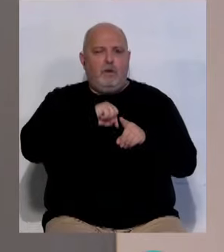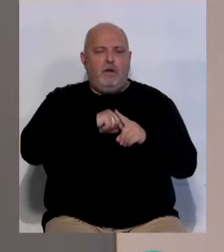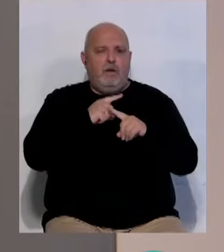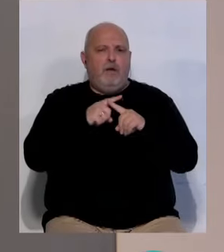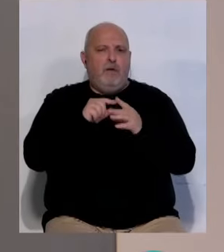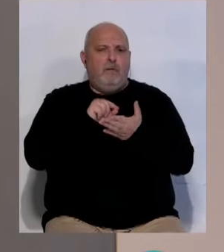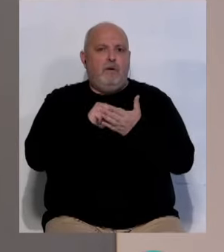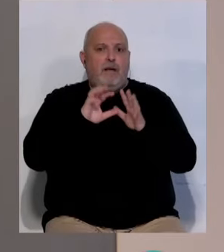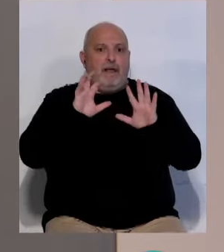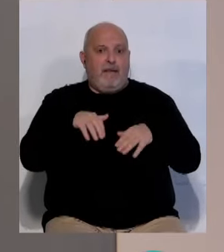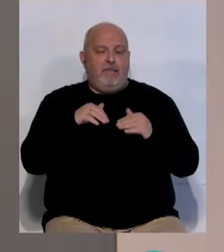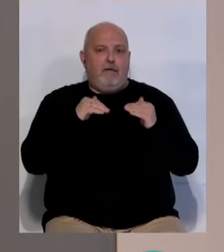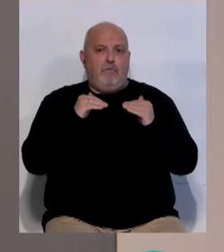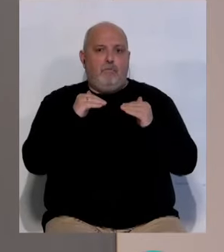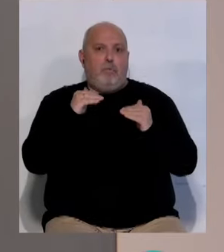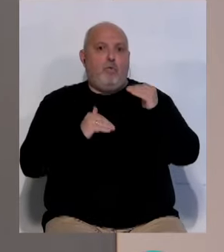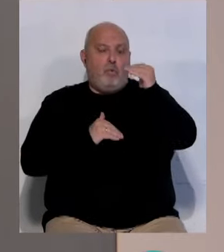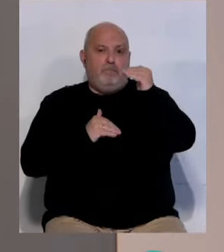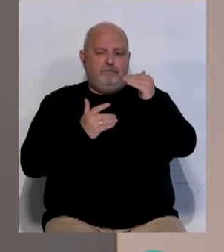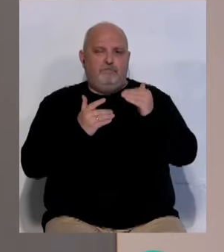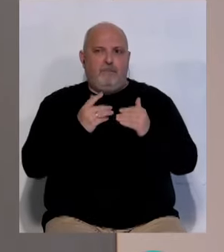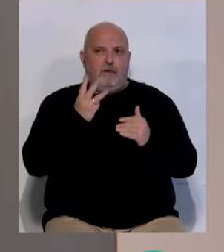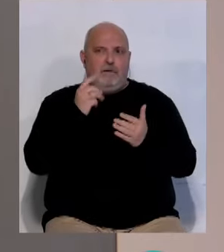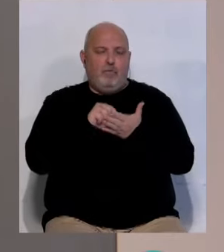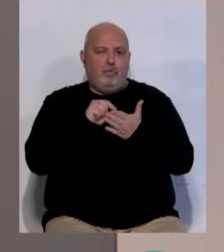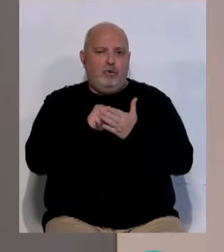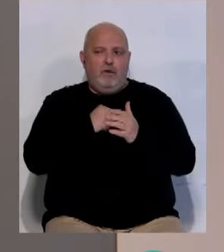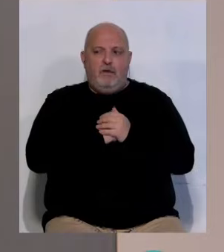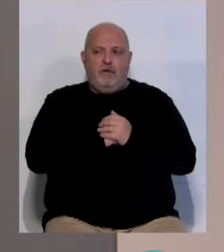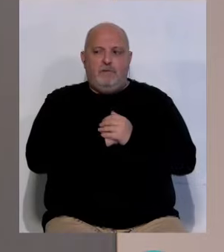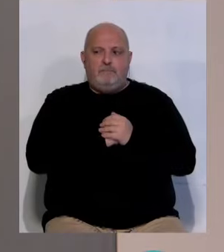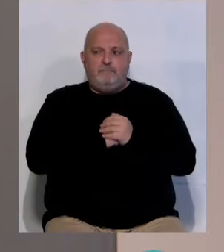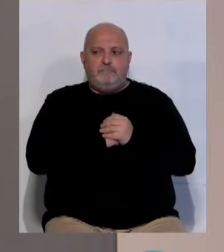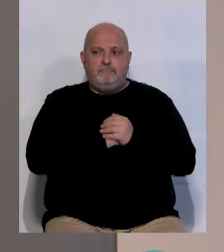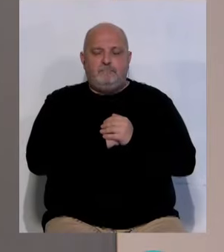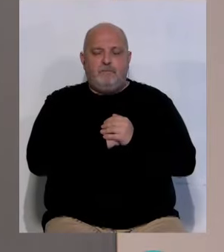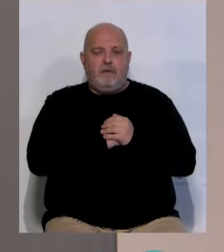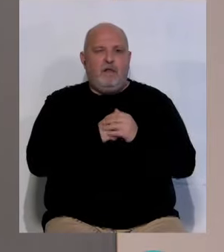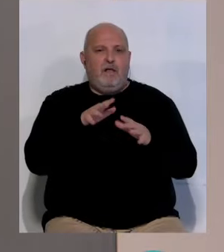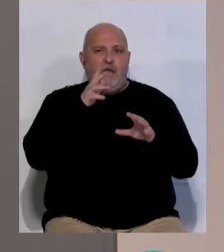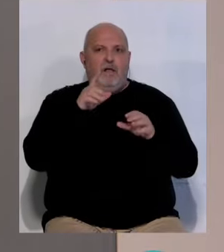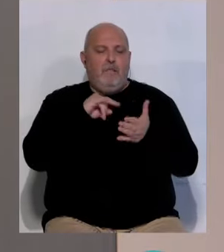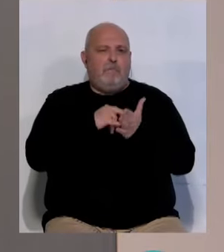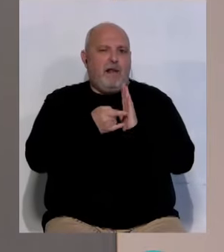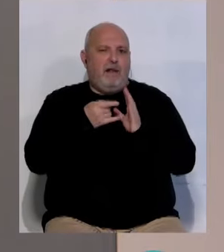puntos con el Cádiz te encuentras Tres puntos por encima eh Ahora planteas un partido juega otra vez